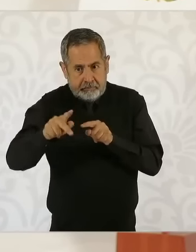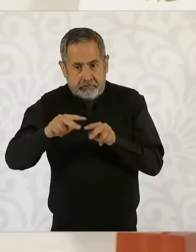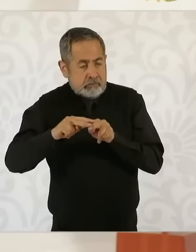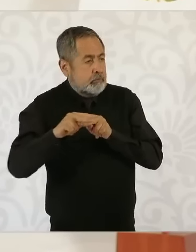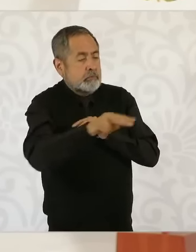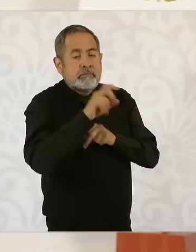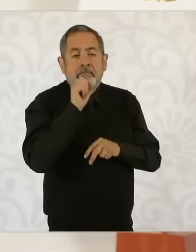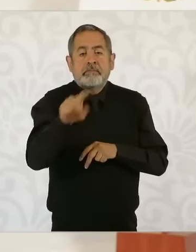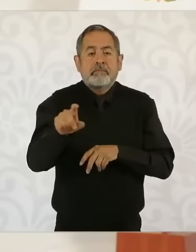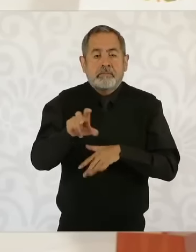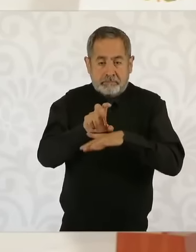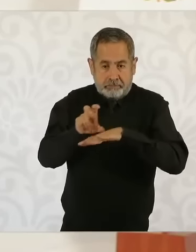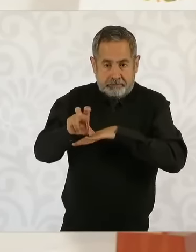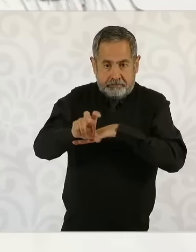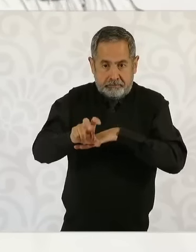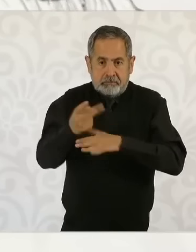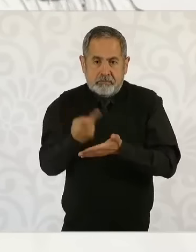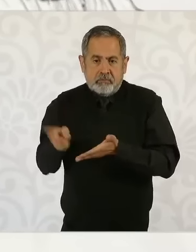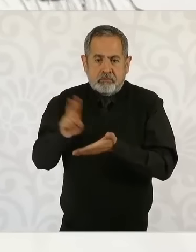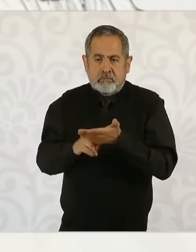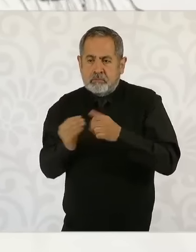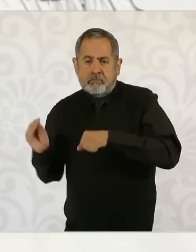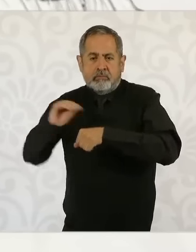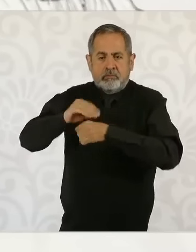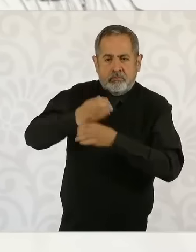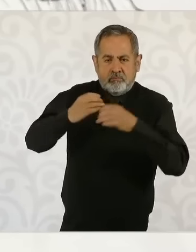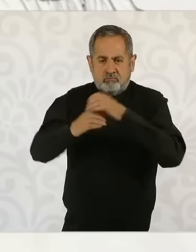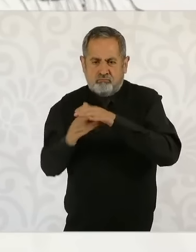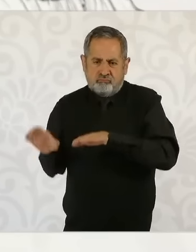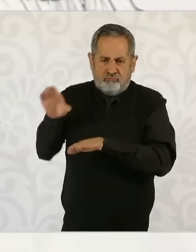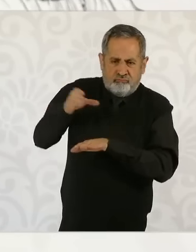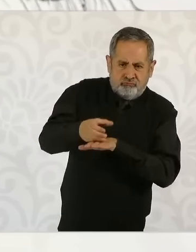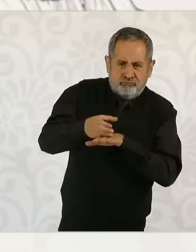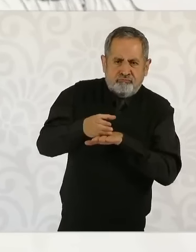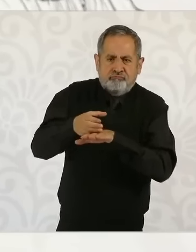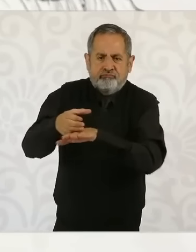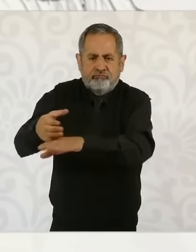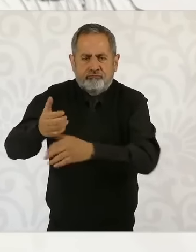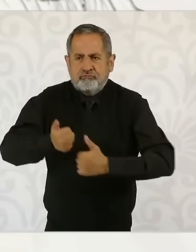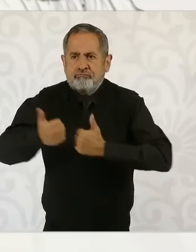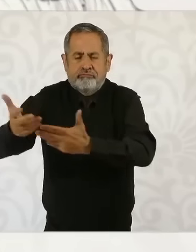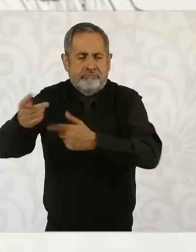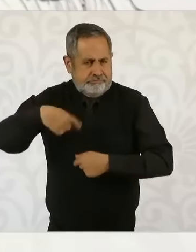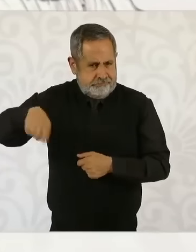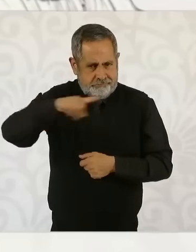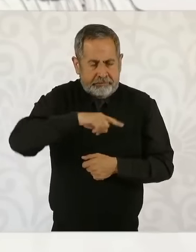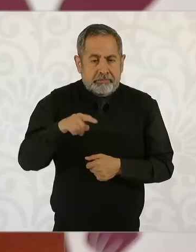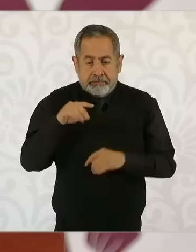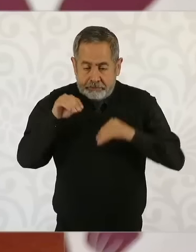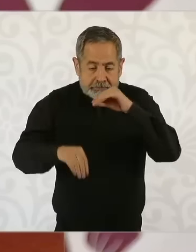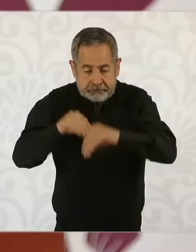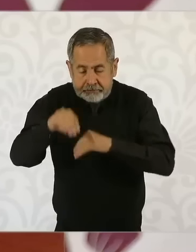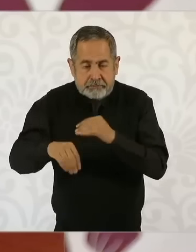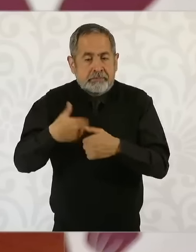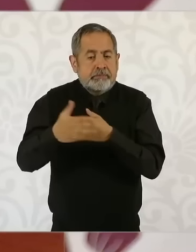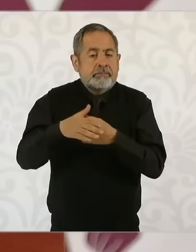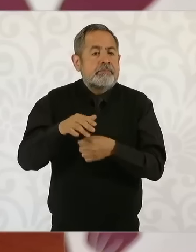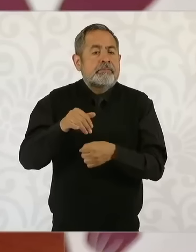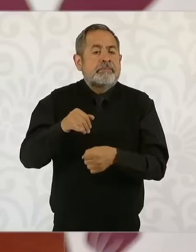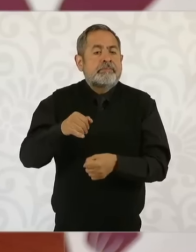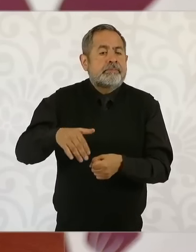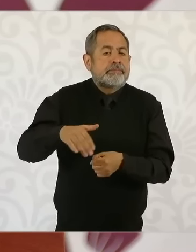maya la marina está encargada del interoceánico y vamos a licitar para la participación de empresas